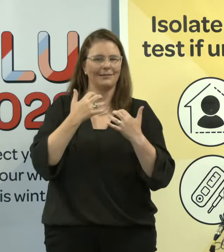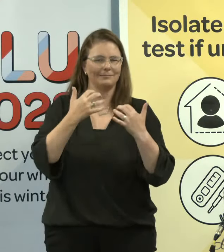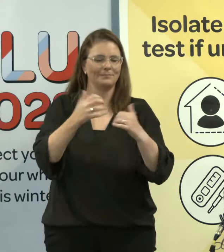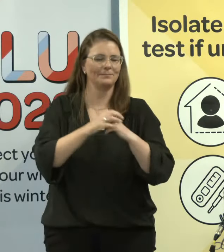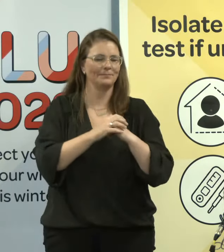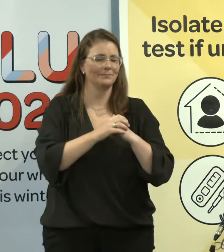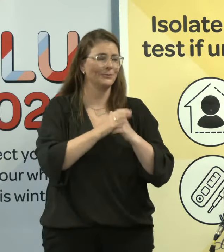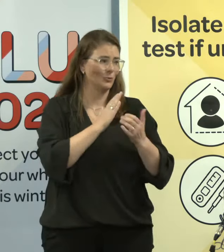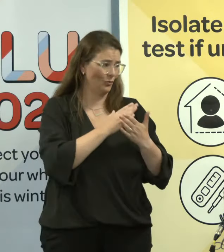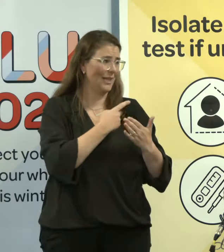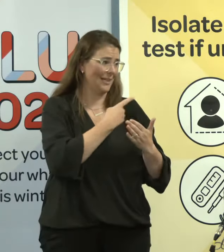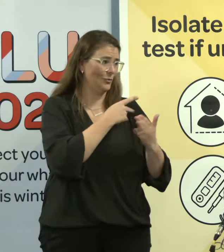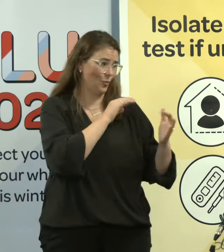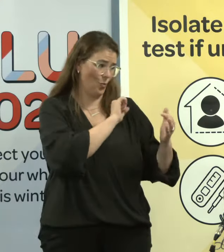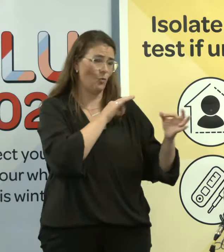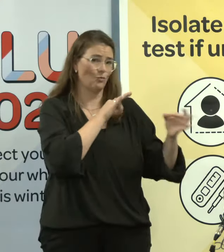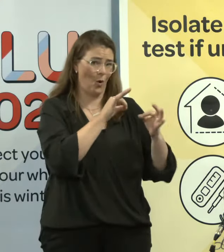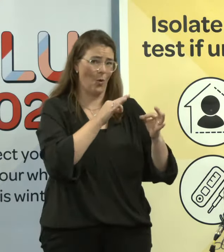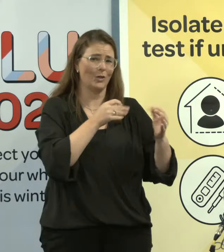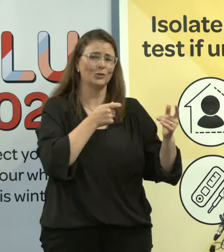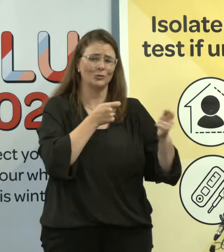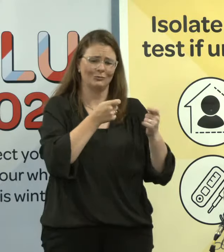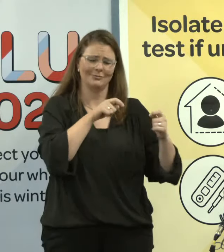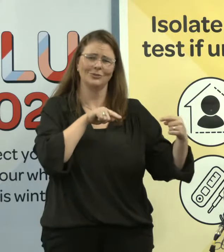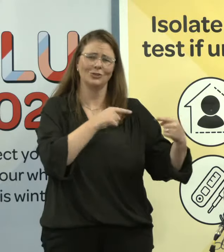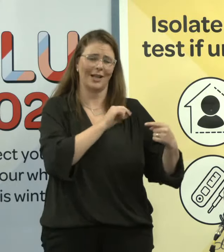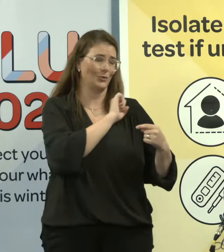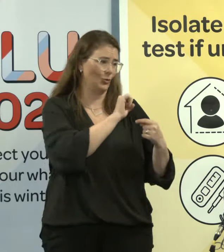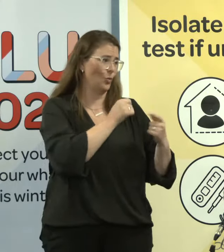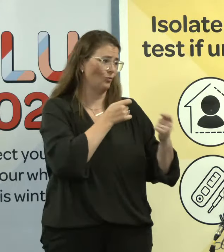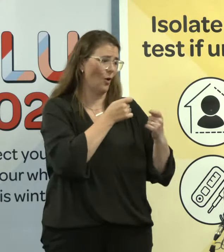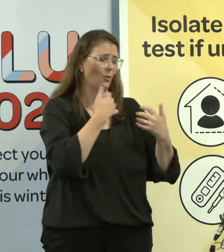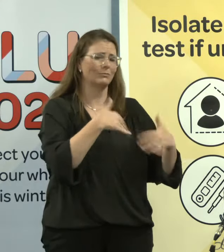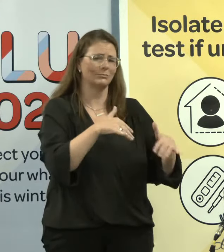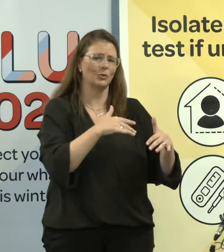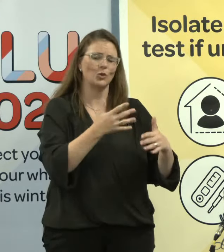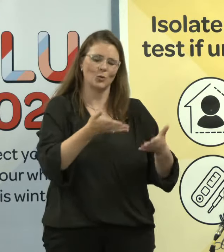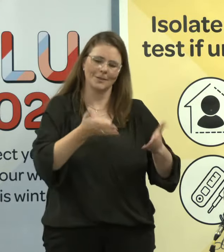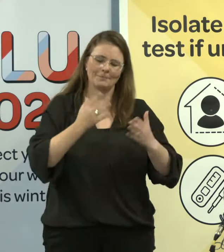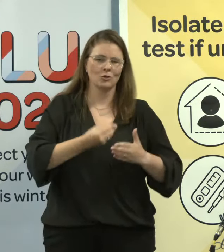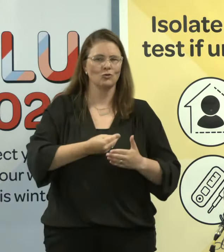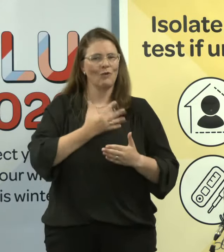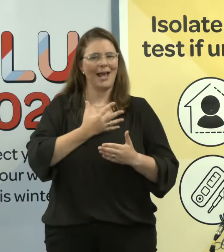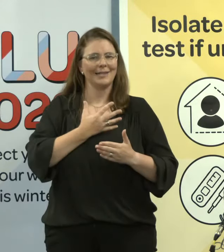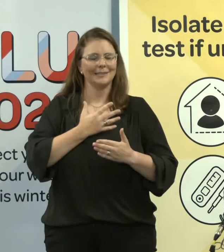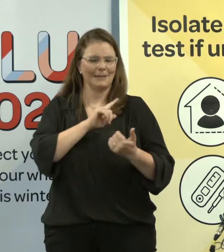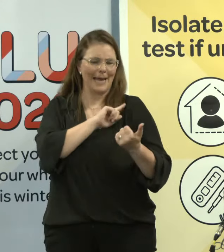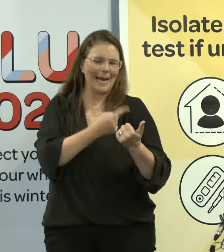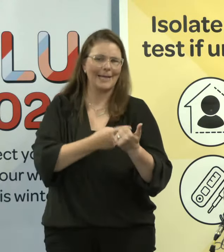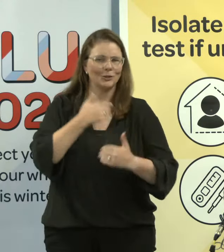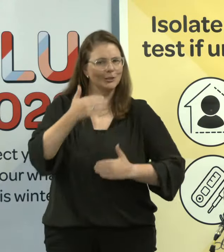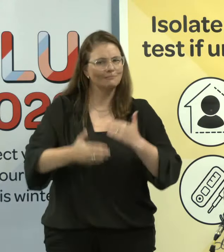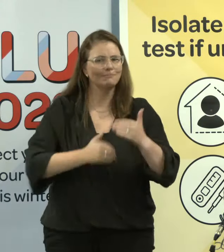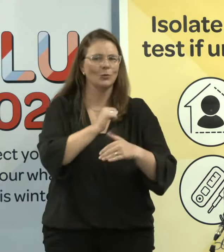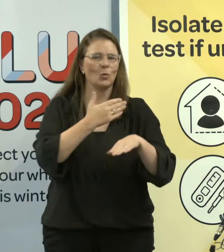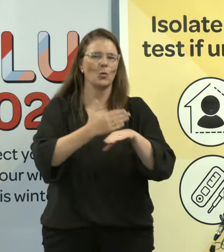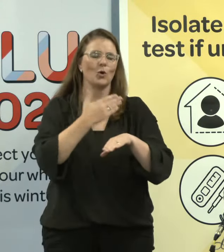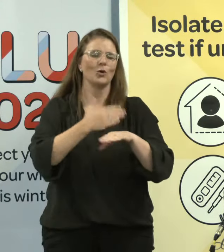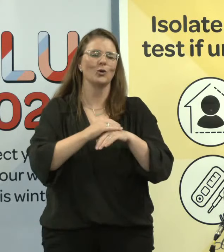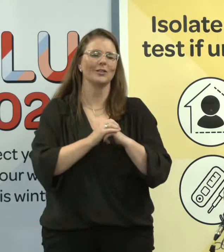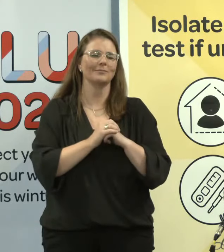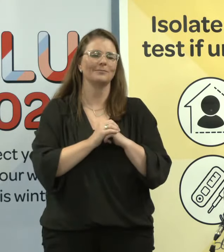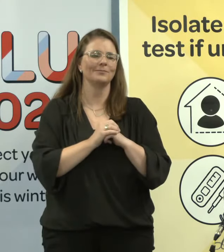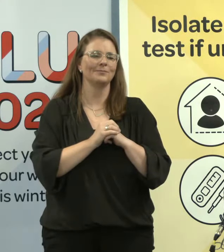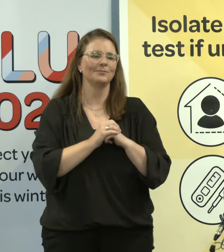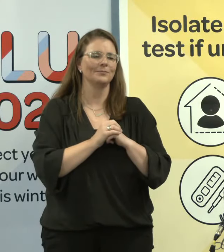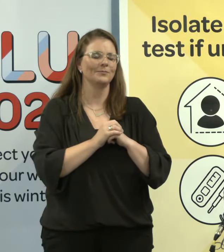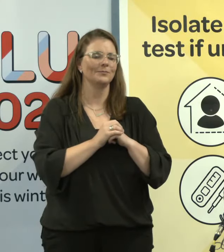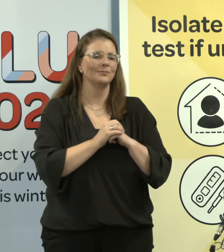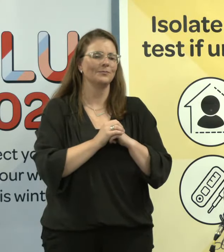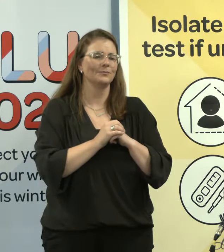toka ia ki ahau, a he pai ki a